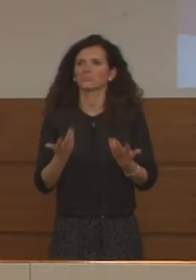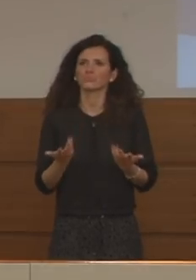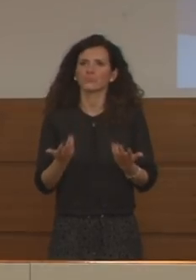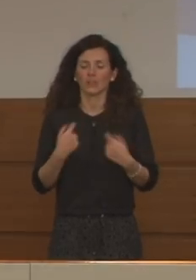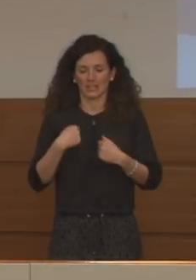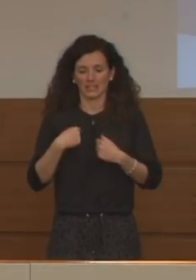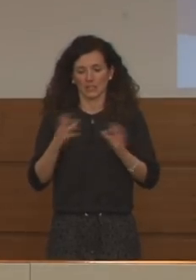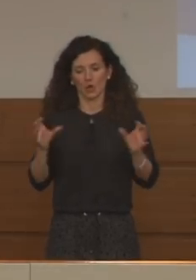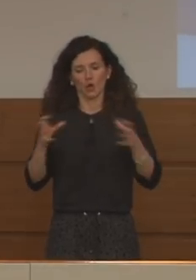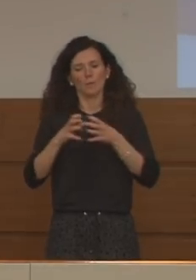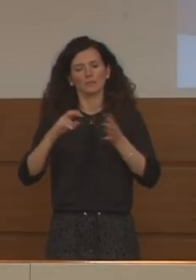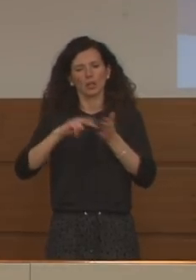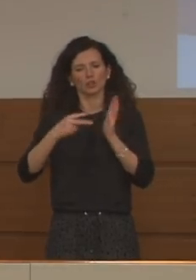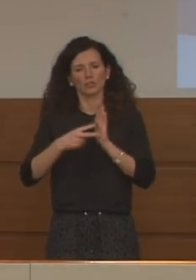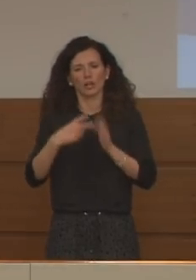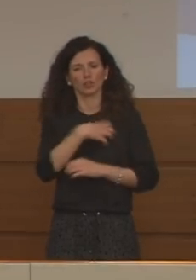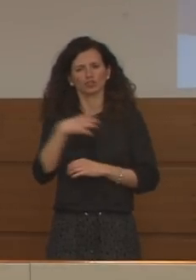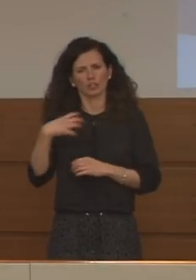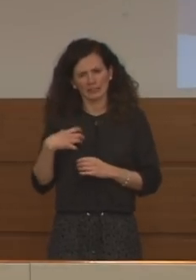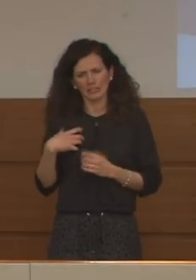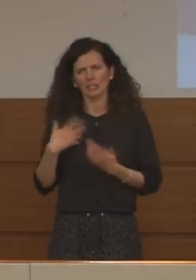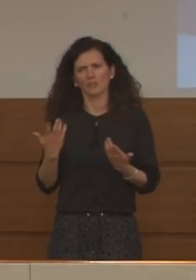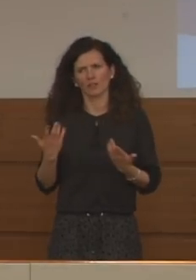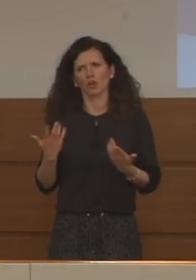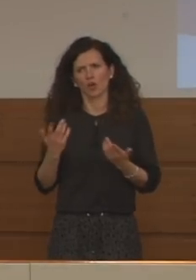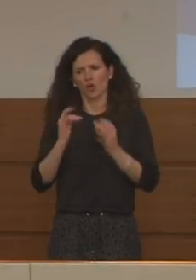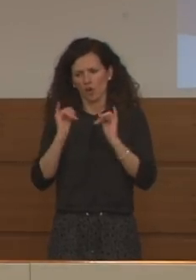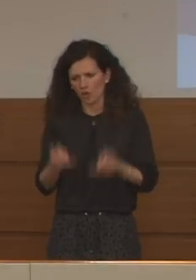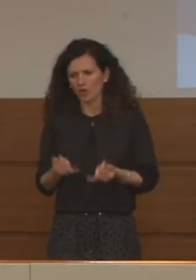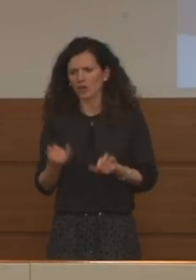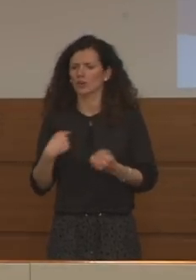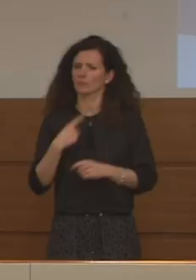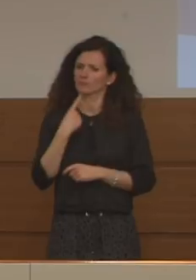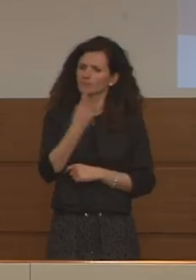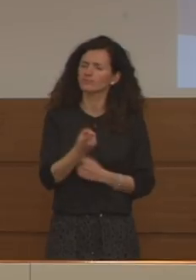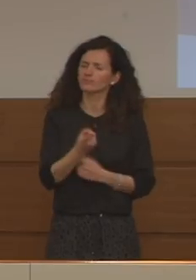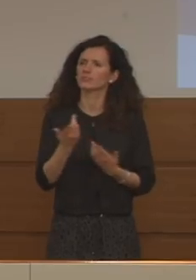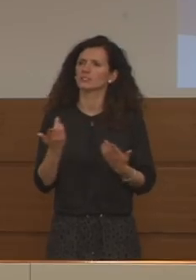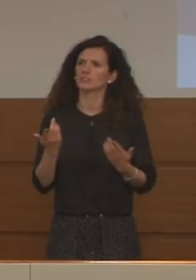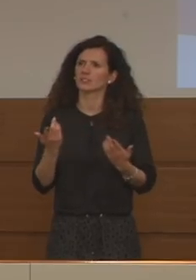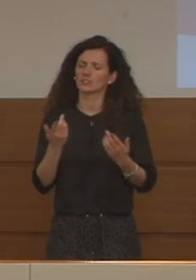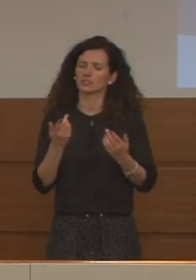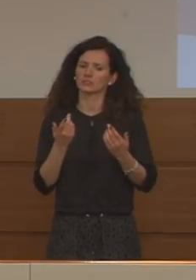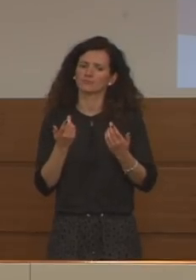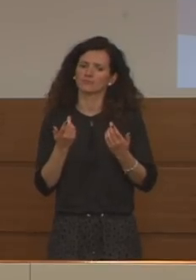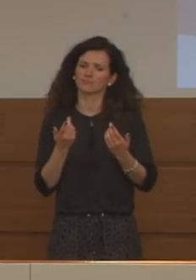sostanzialmente sostiene che misure che riducano, che facilitino il